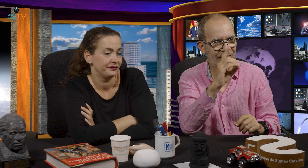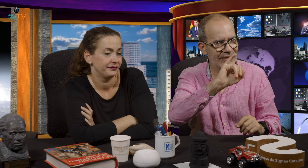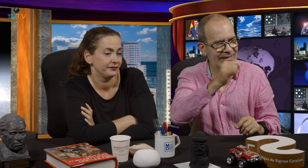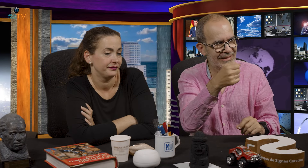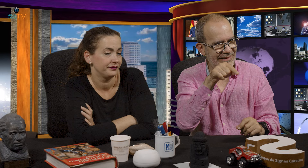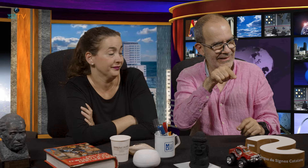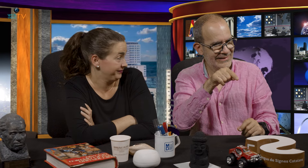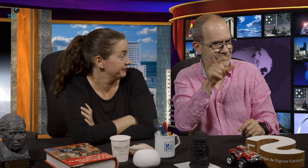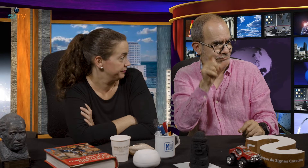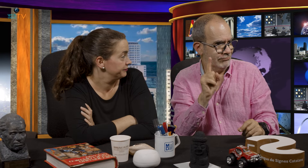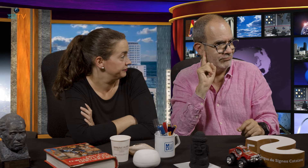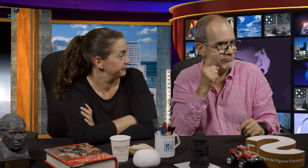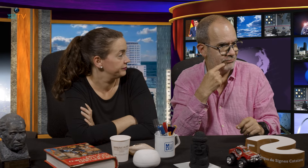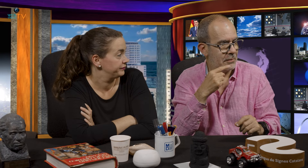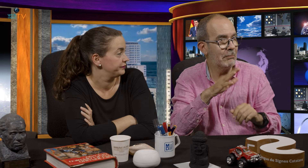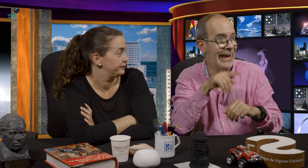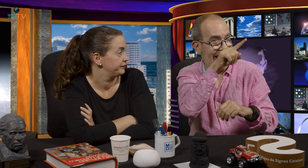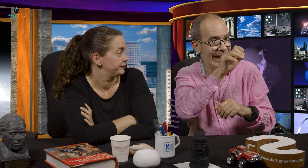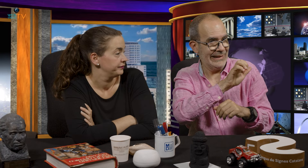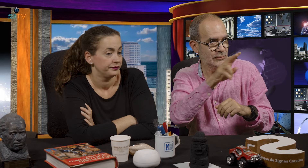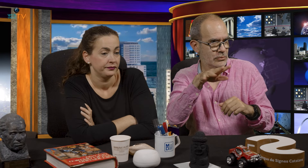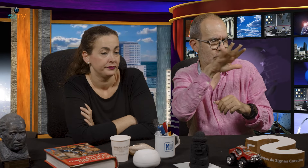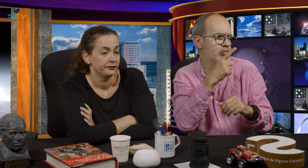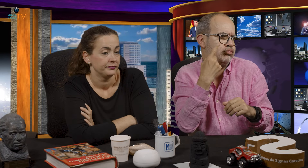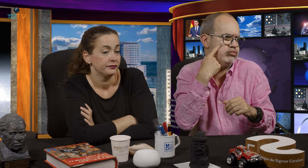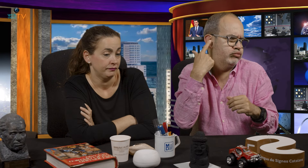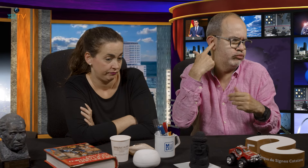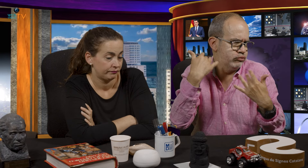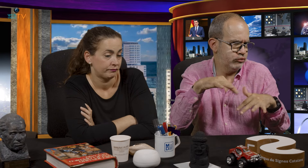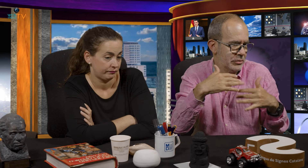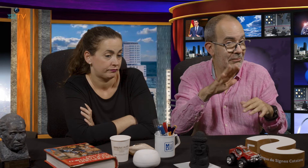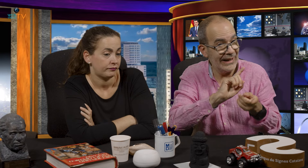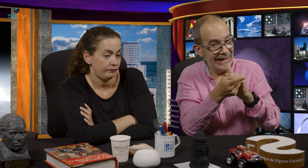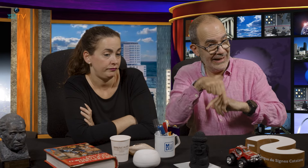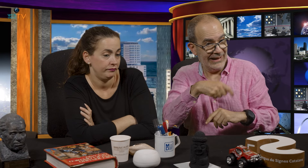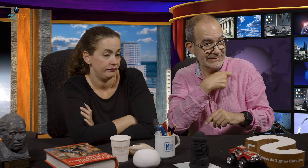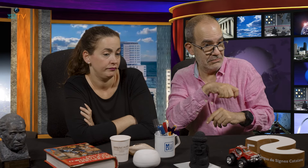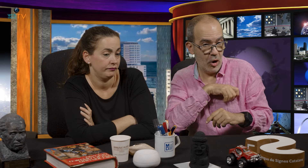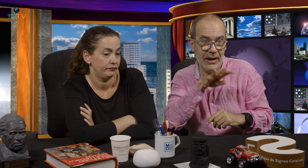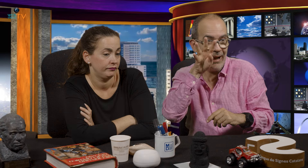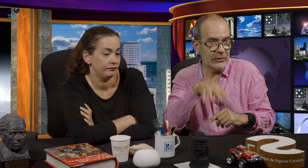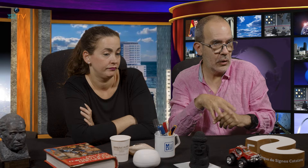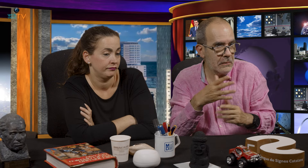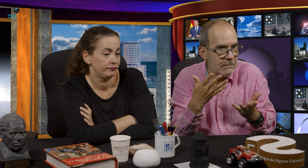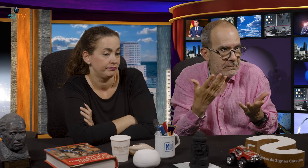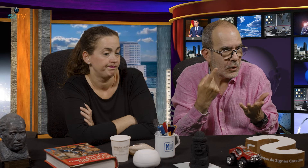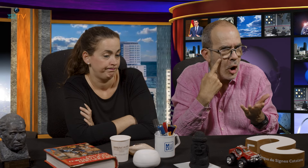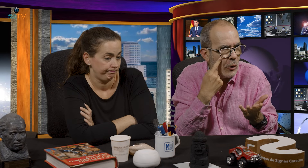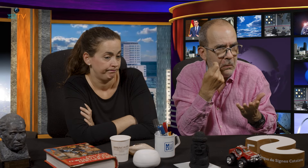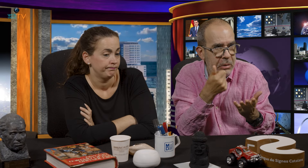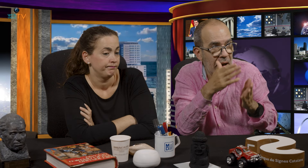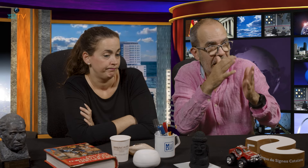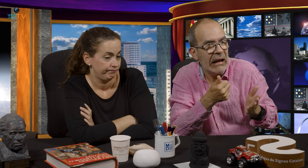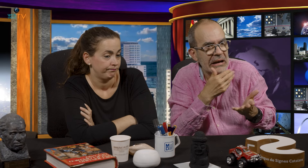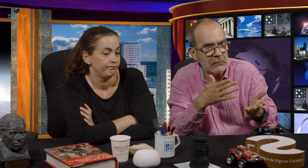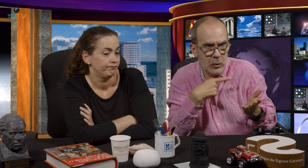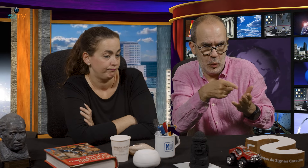DJ es una persona sorda muy conocido a EEUU. En cambio, aquí a España y a Cataluña no es muy conocido.